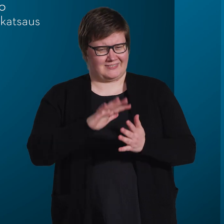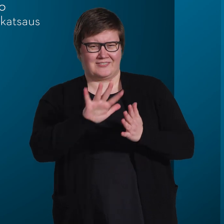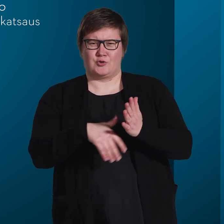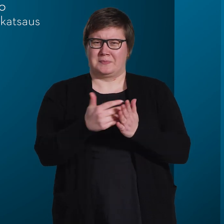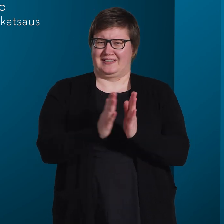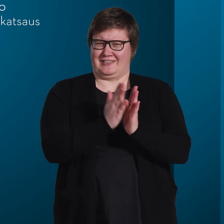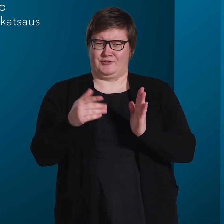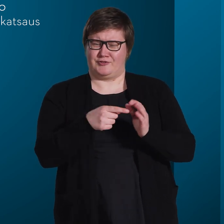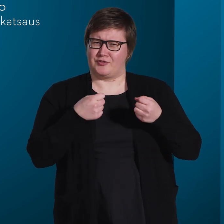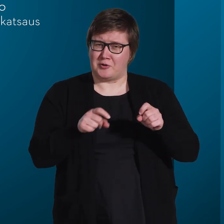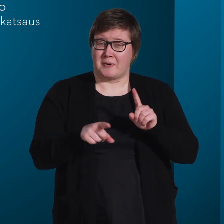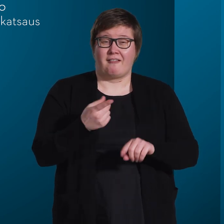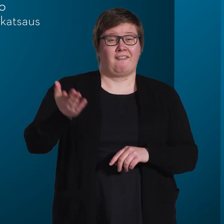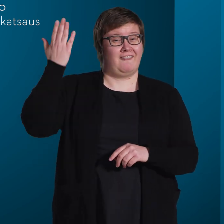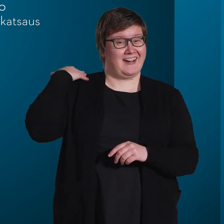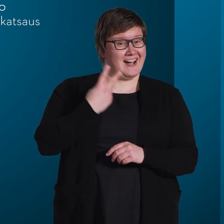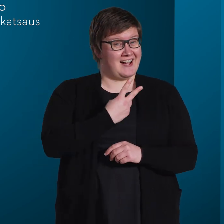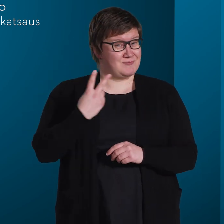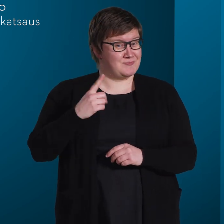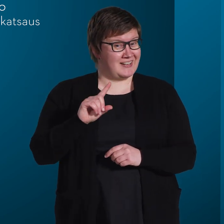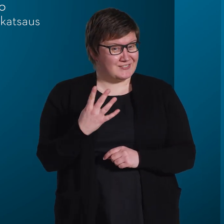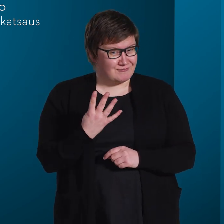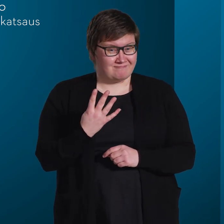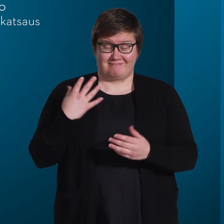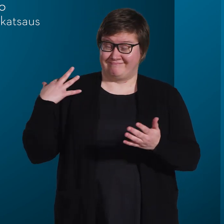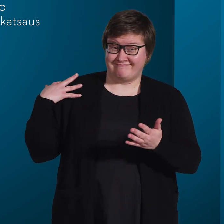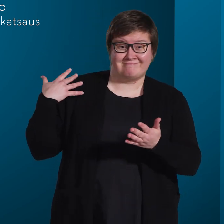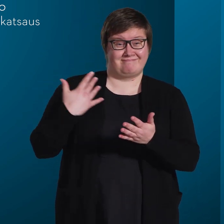Vuonna 2014 toimintansa aloittaneen kirjaston kokoelmiin -